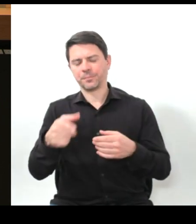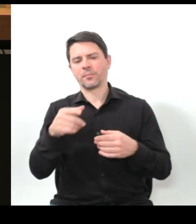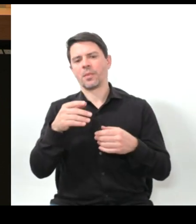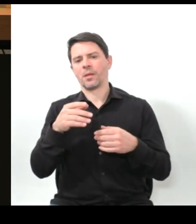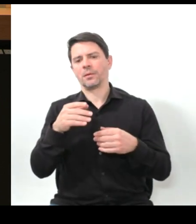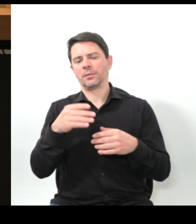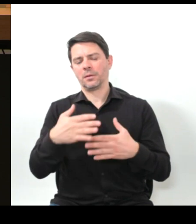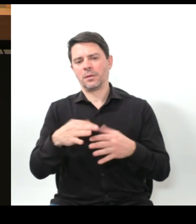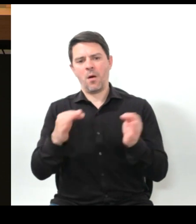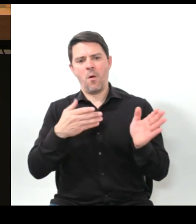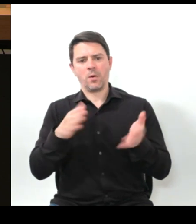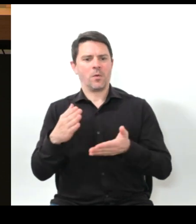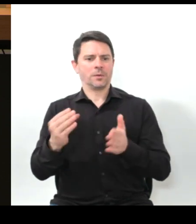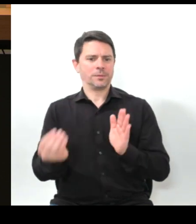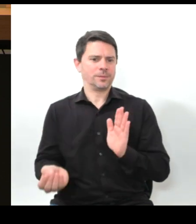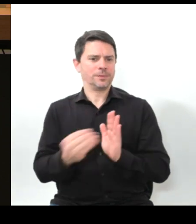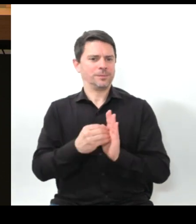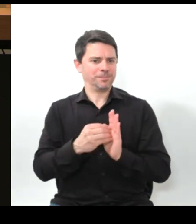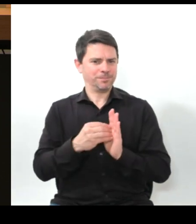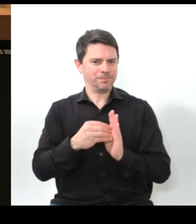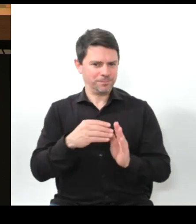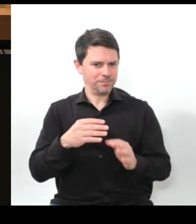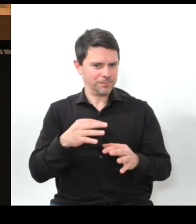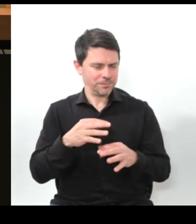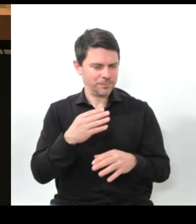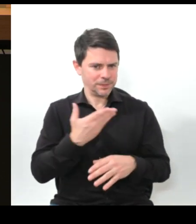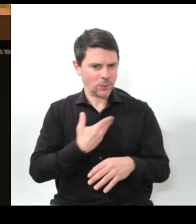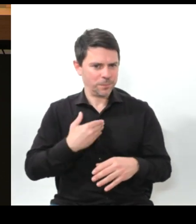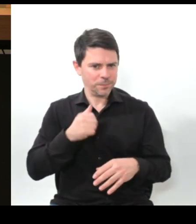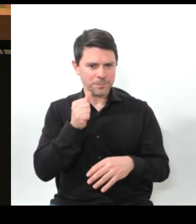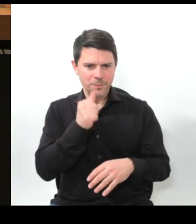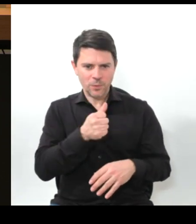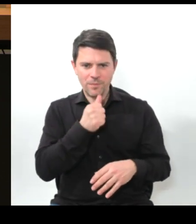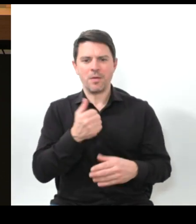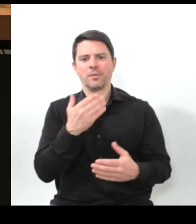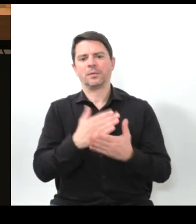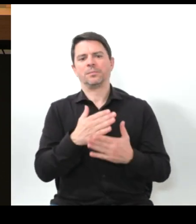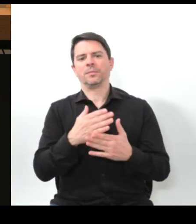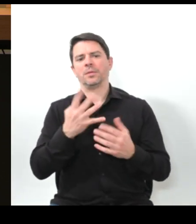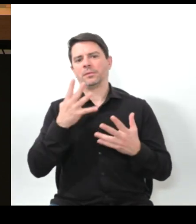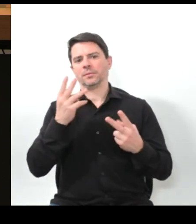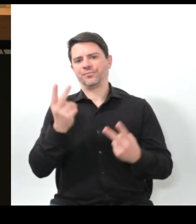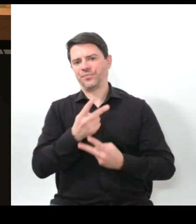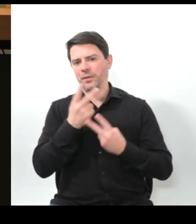Die Schulgeldfreiheit macht den Kopf frei für das Wesentliche. Und wenn mit der Freiheit des